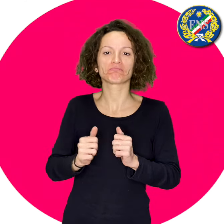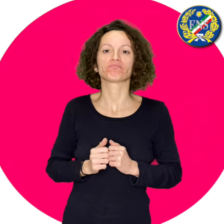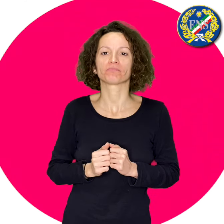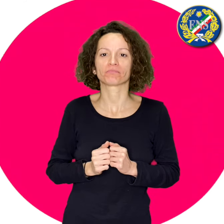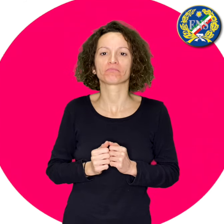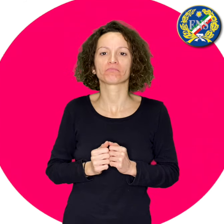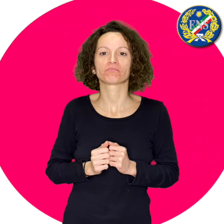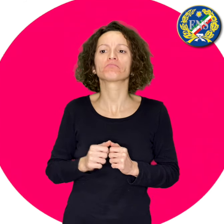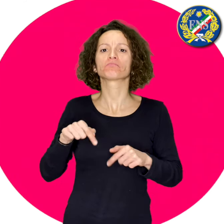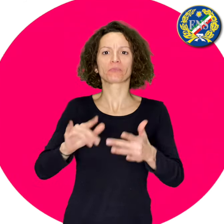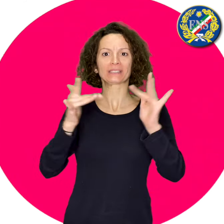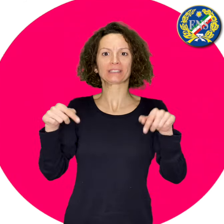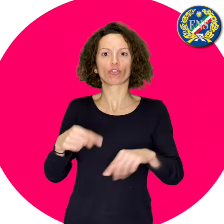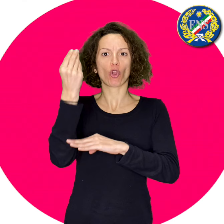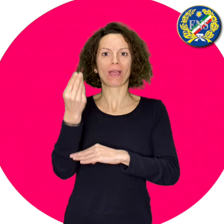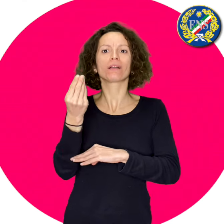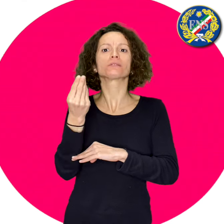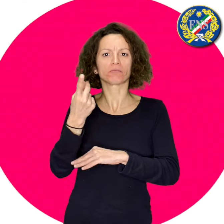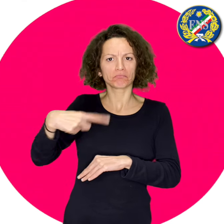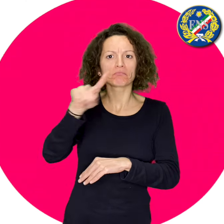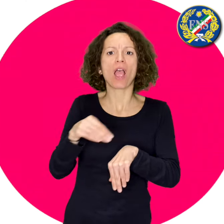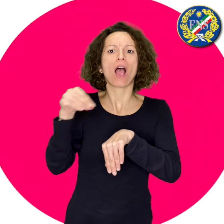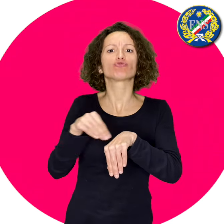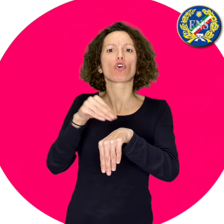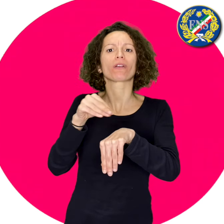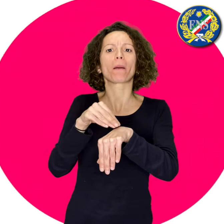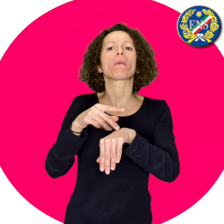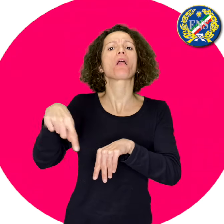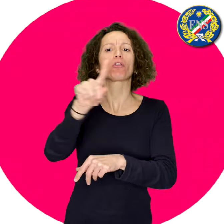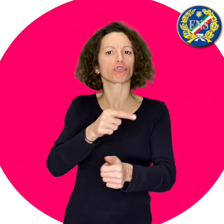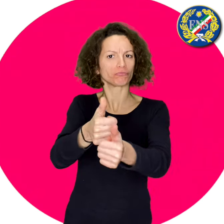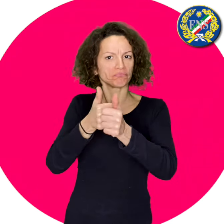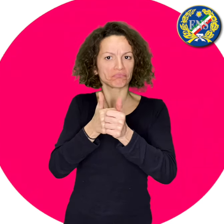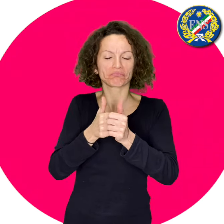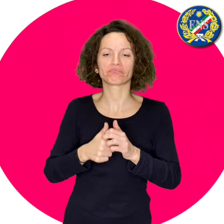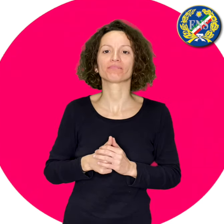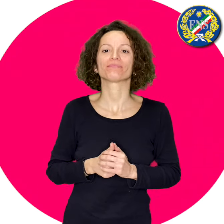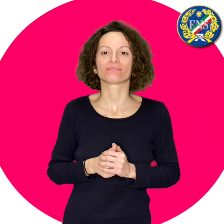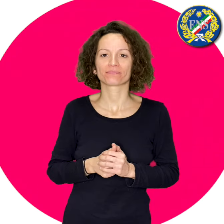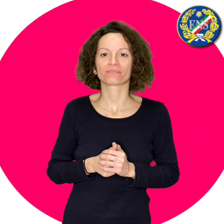Seguite gli aggiornamenti sul sito nazionale ENS.